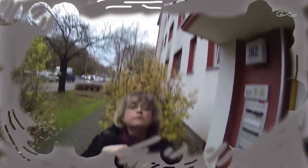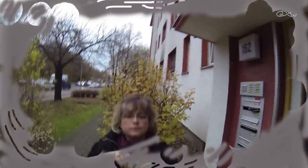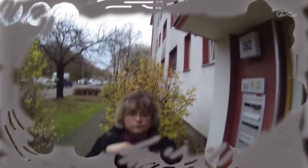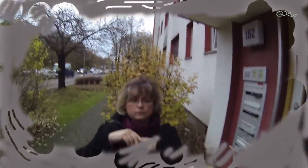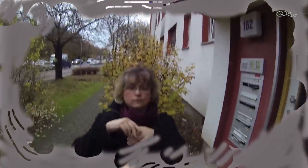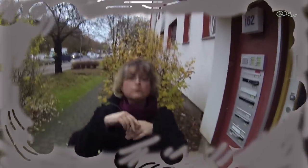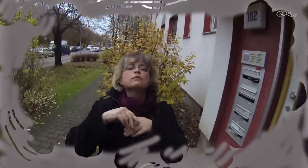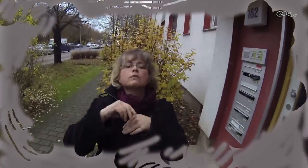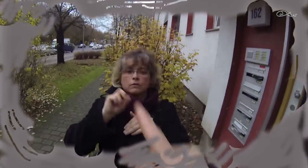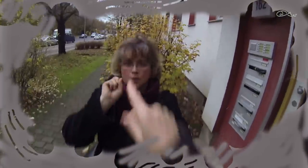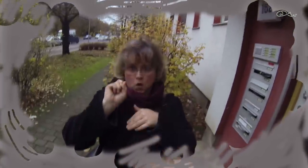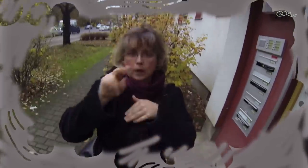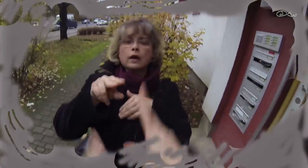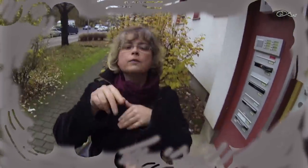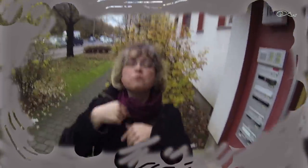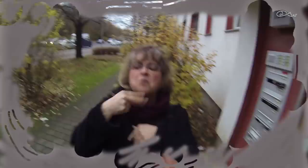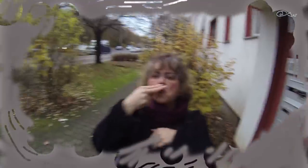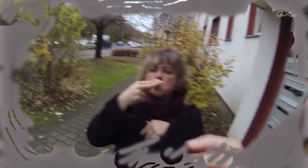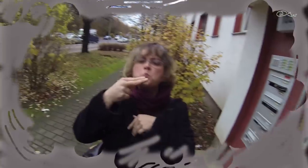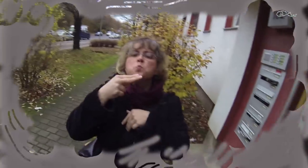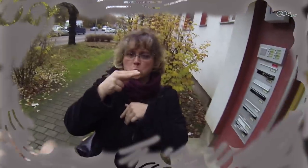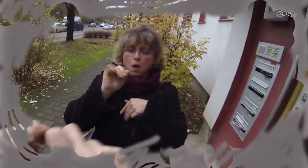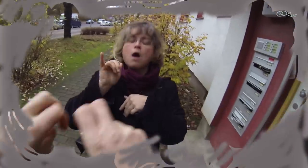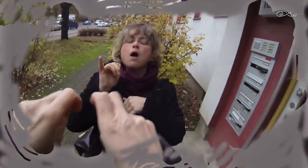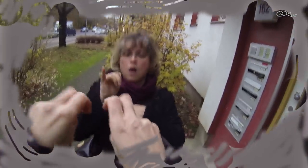ok, Kaufland. Ich möchte dir eine Assistenz-Technik zeigen, bei der ich nach vorne und Du dahinter gehst.